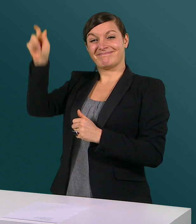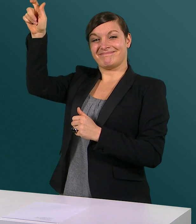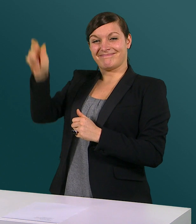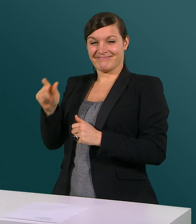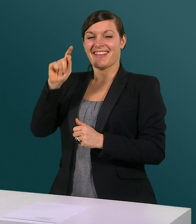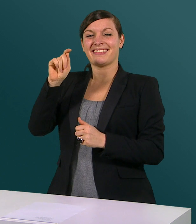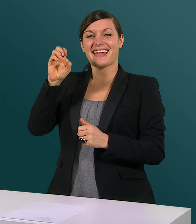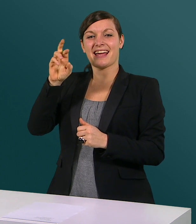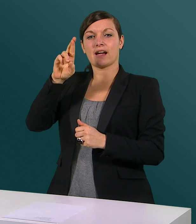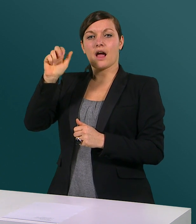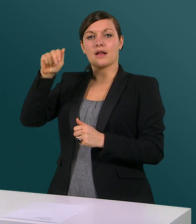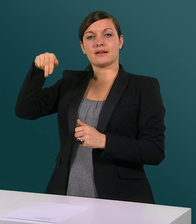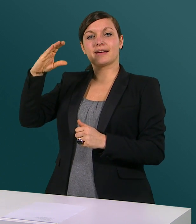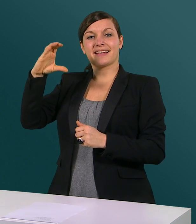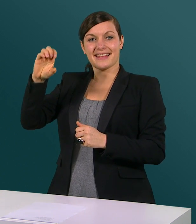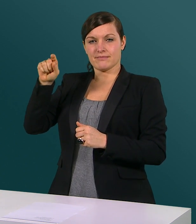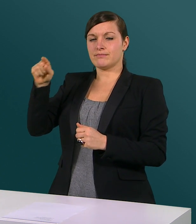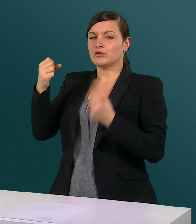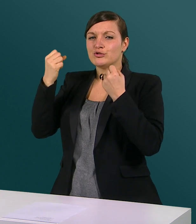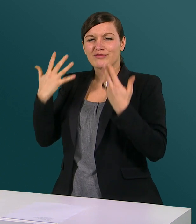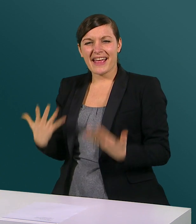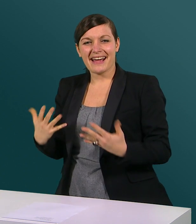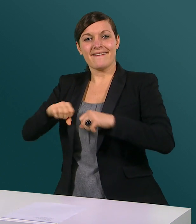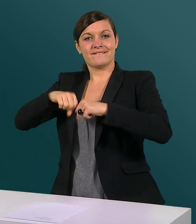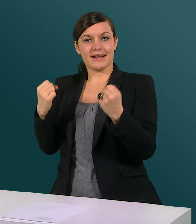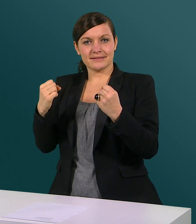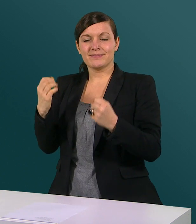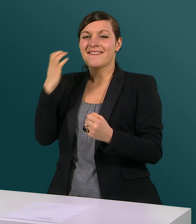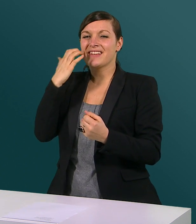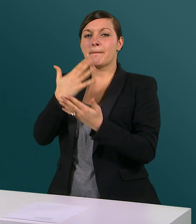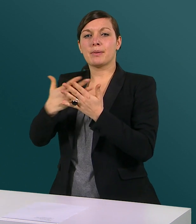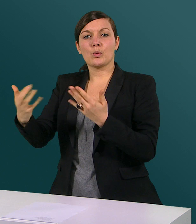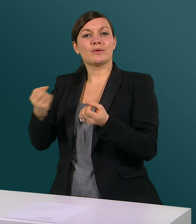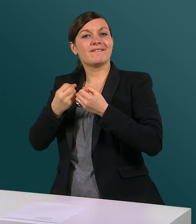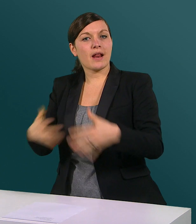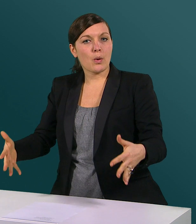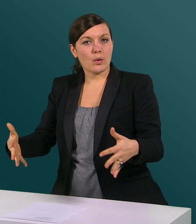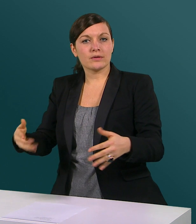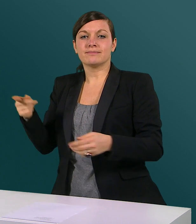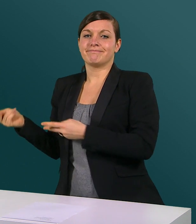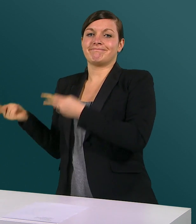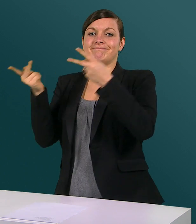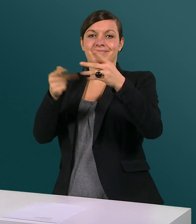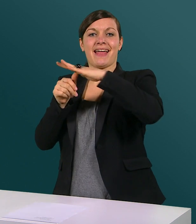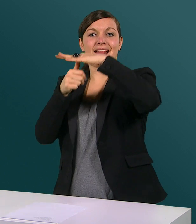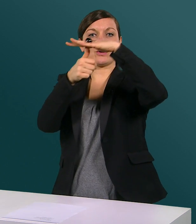Terrance wurde schwer verletzt und verlor viel Blut.